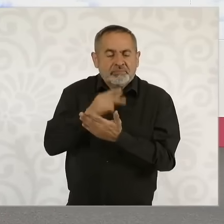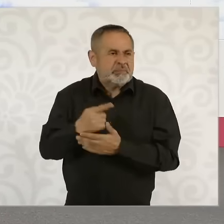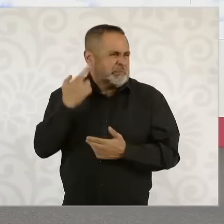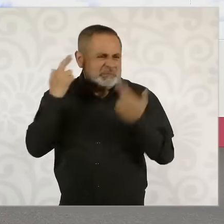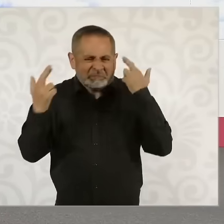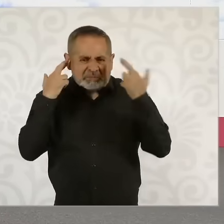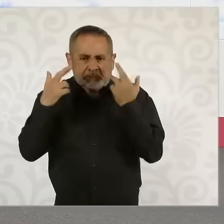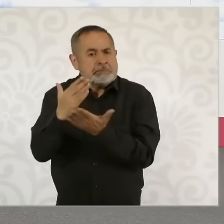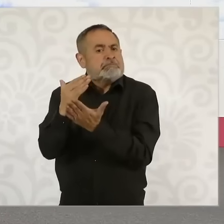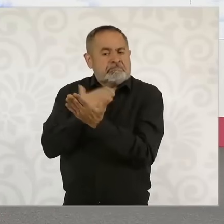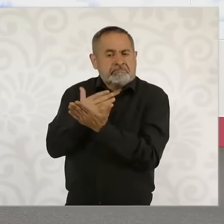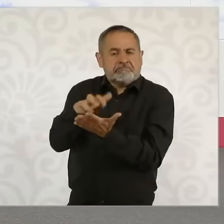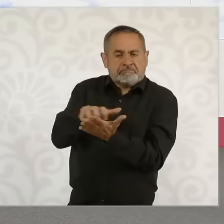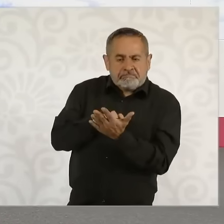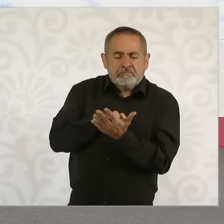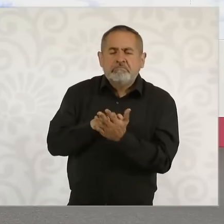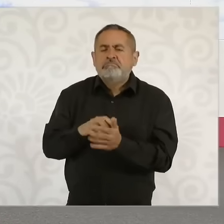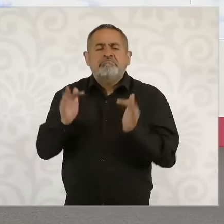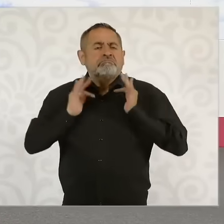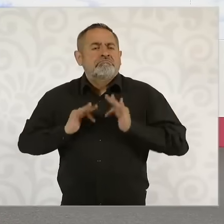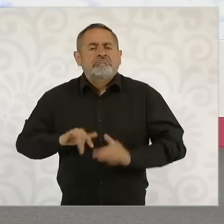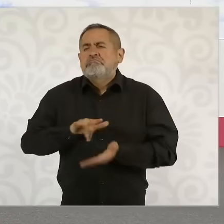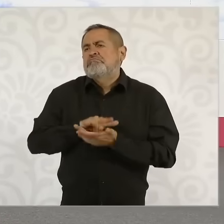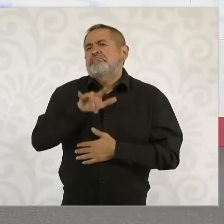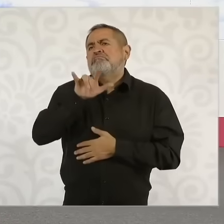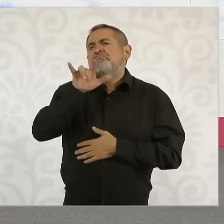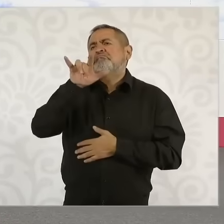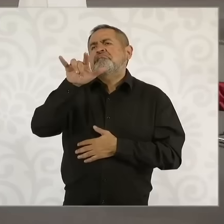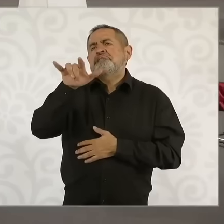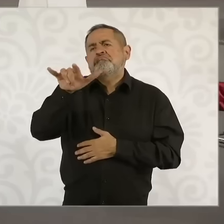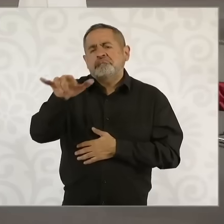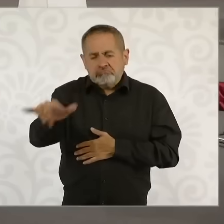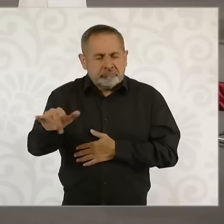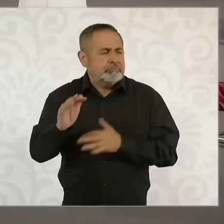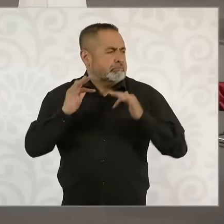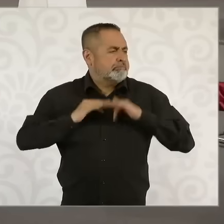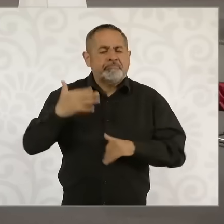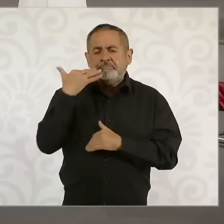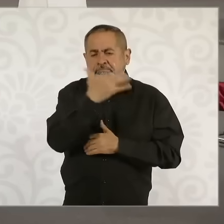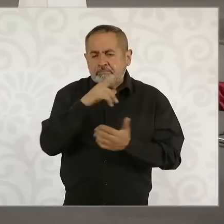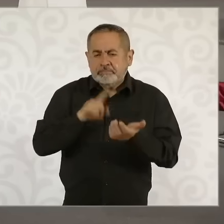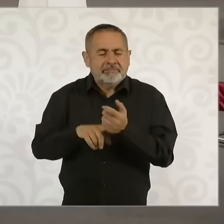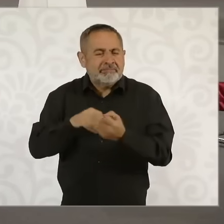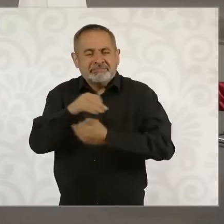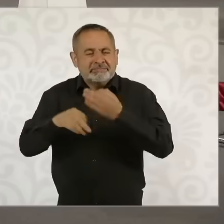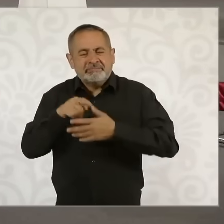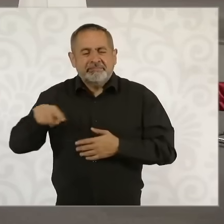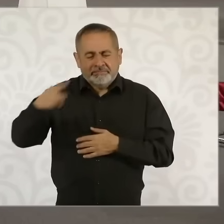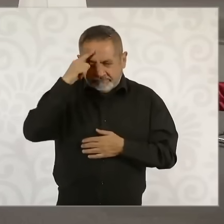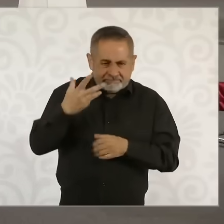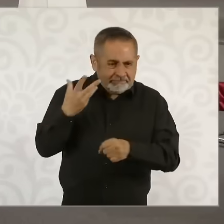eso permita también tener esos esos eh eh virtudes que nos permitan también nosotros contribuir a los